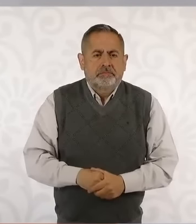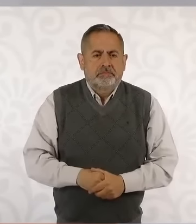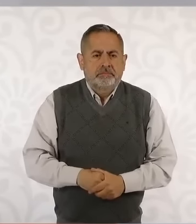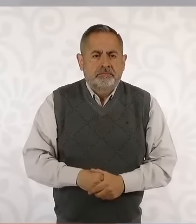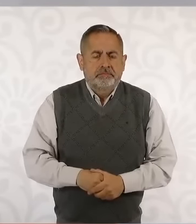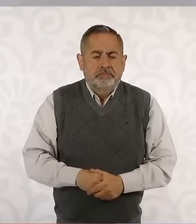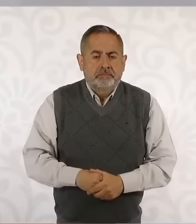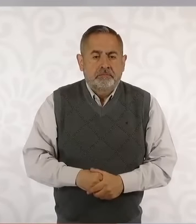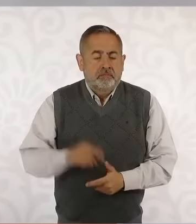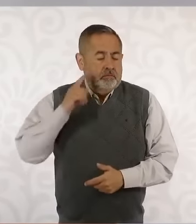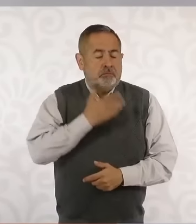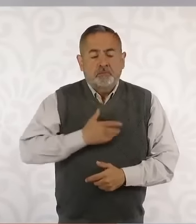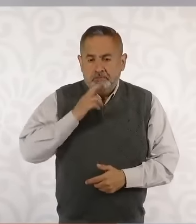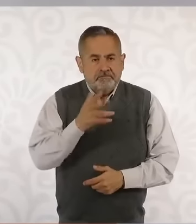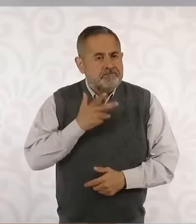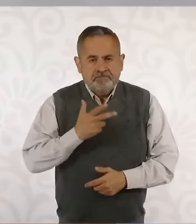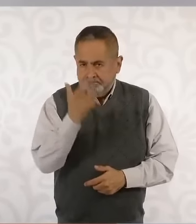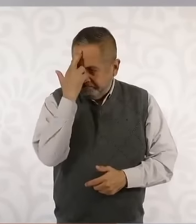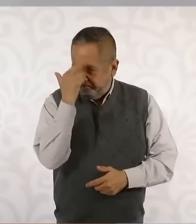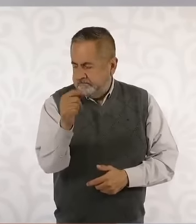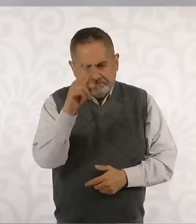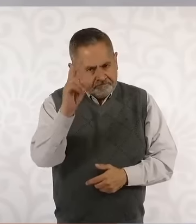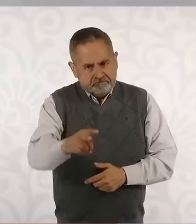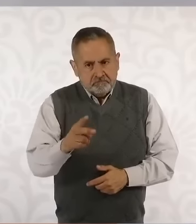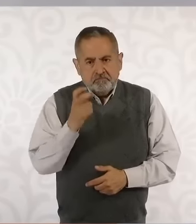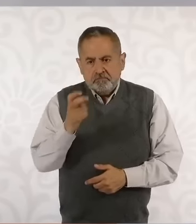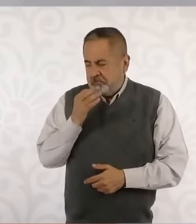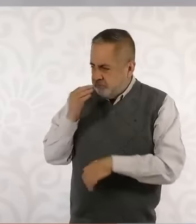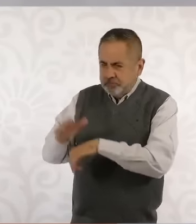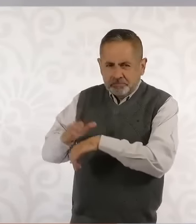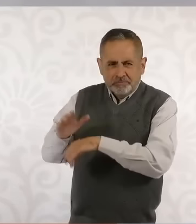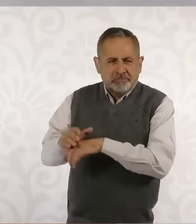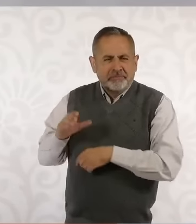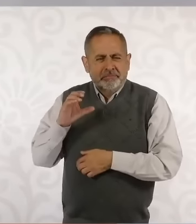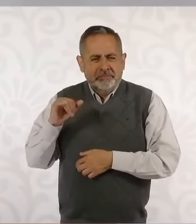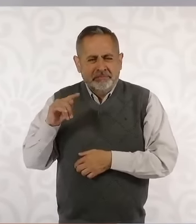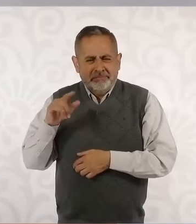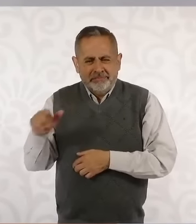eso le pedí a Citlali que revisemos todo lo que tiene que ver con la legislación relacionada con